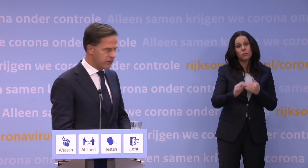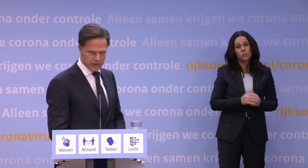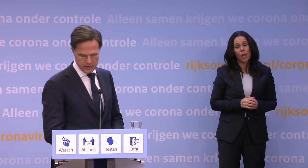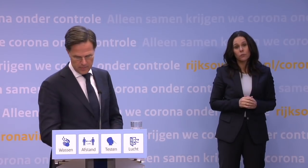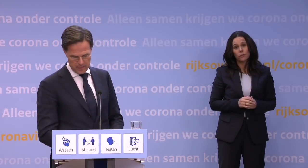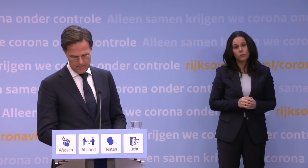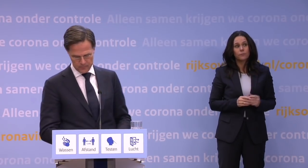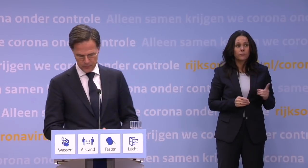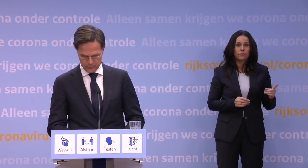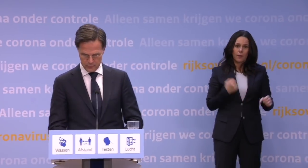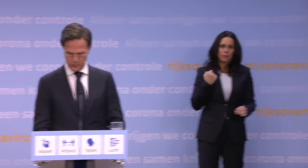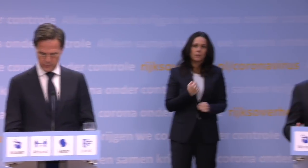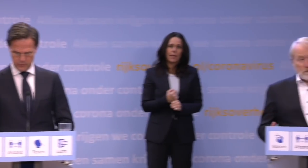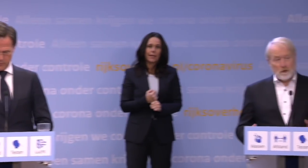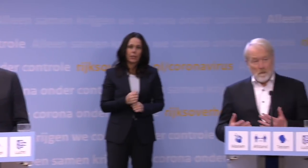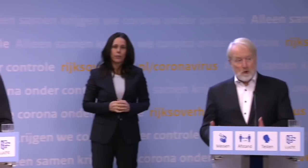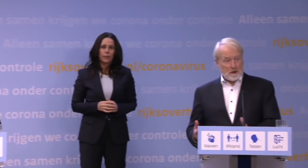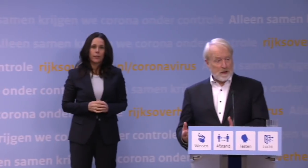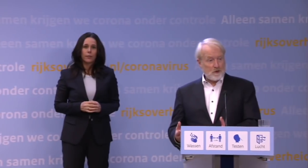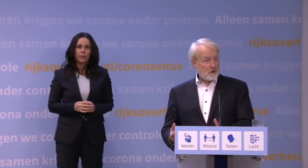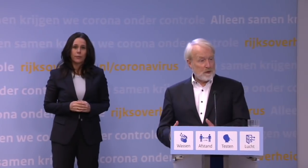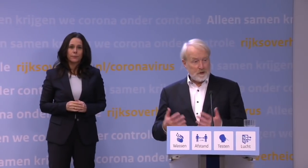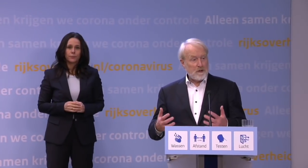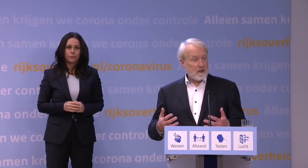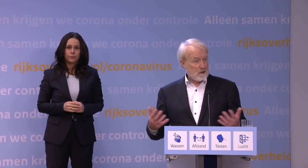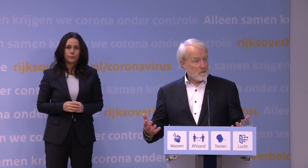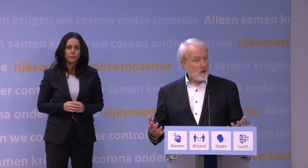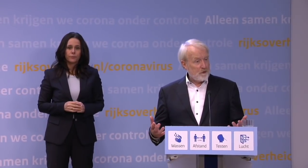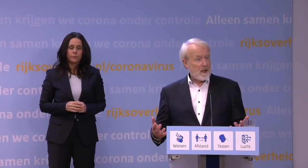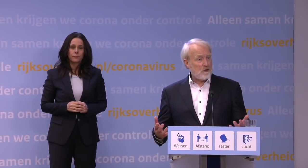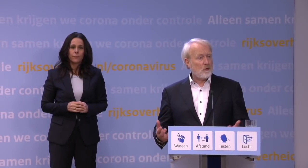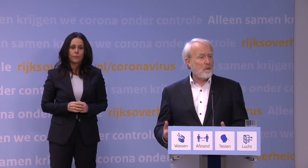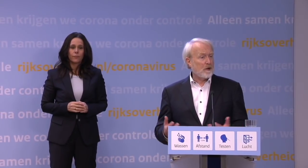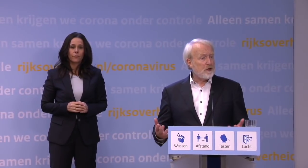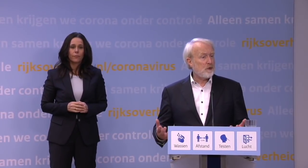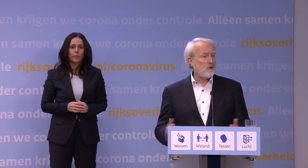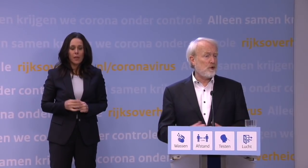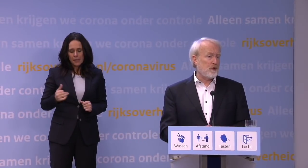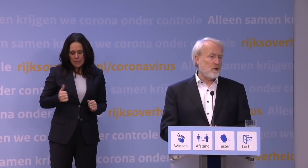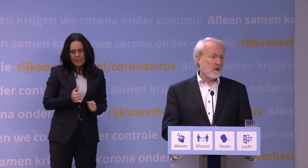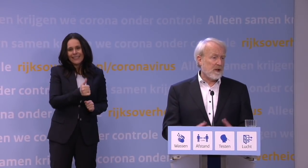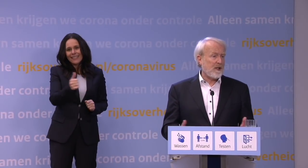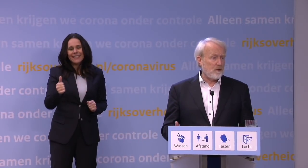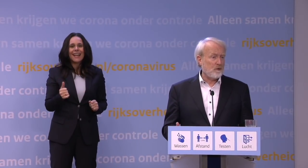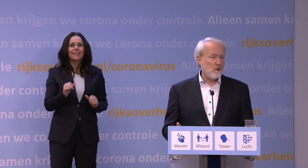Nee, nee, zeker, er is altijd sprake van de mogelijkheid, heeft iedereen altijd, om aan risicoreductie te doen. En daar gaat het natuurlijk om.